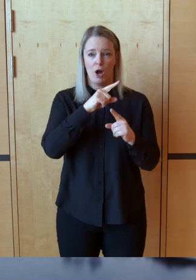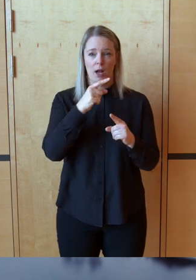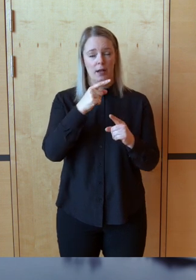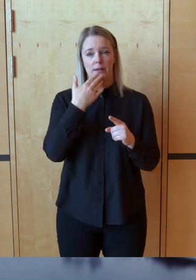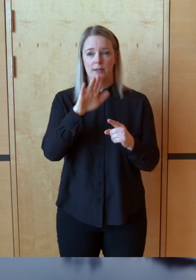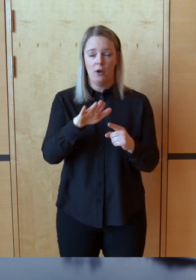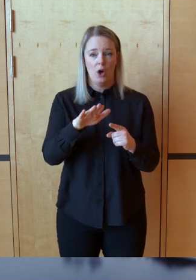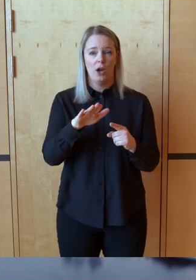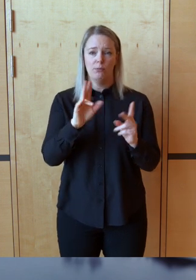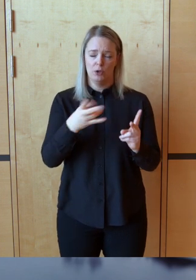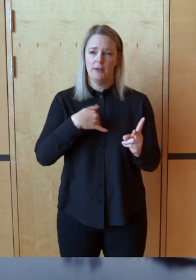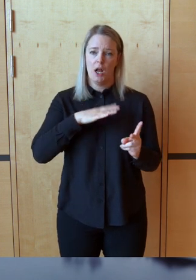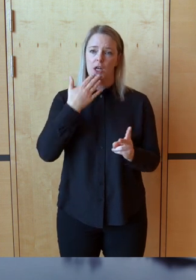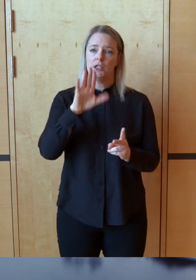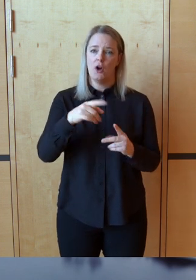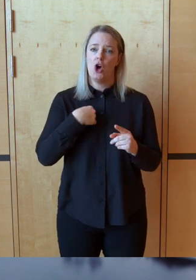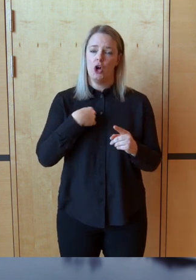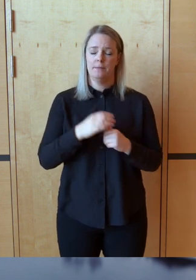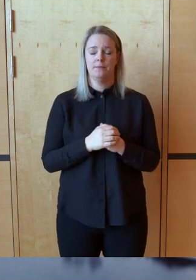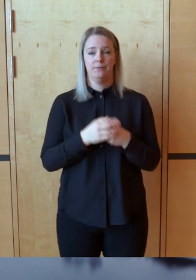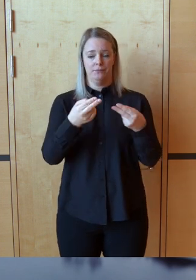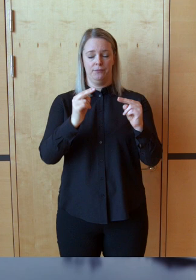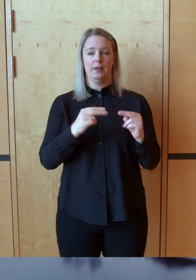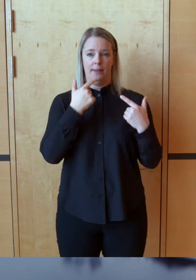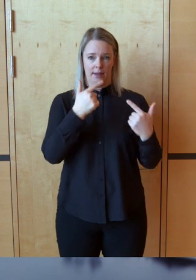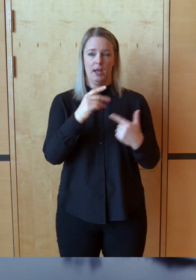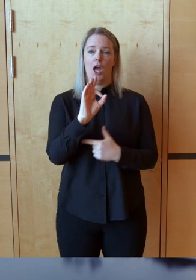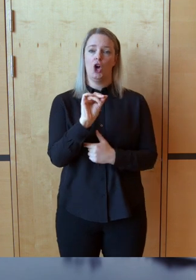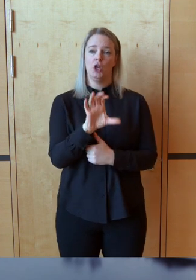Tack ska du ha då har vi han stressade blir partiets gruppledare Varsågod